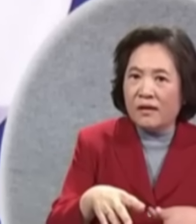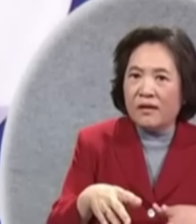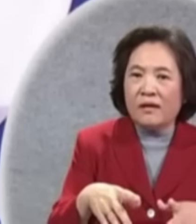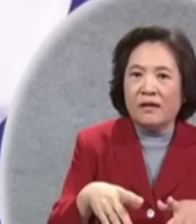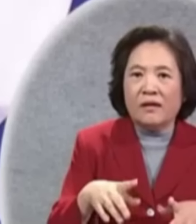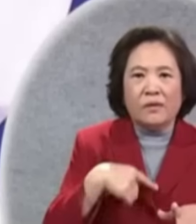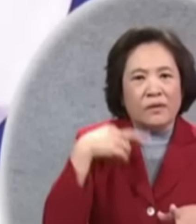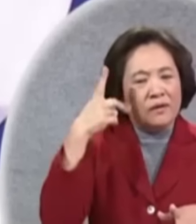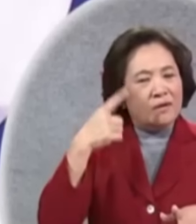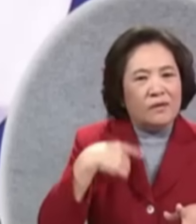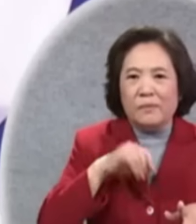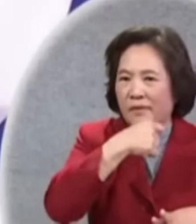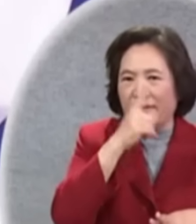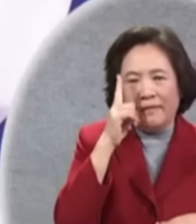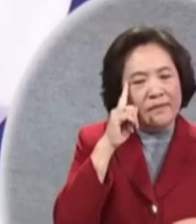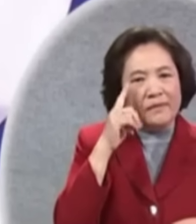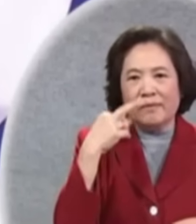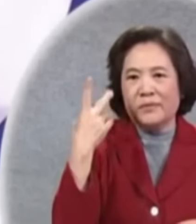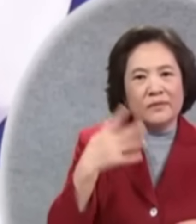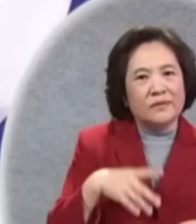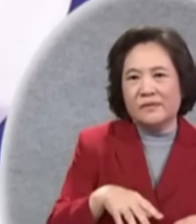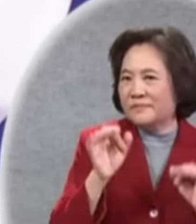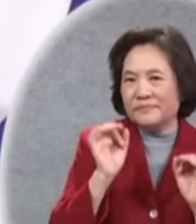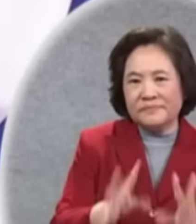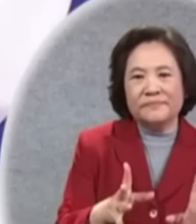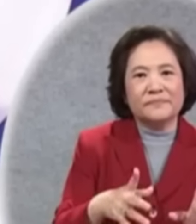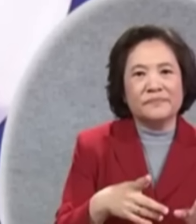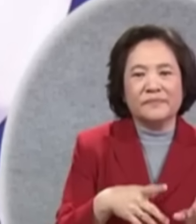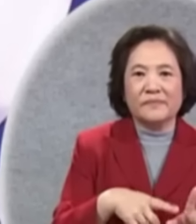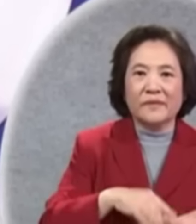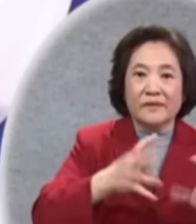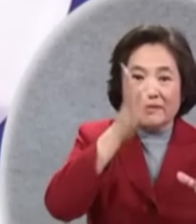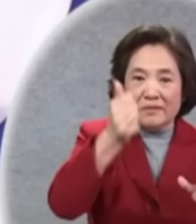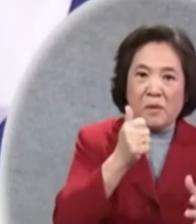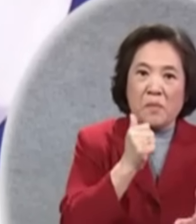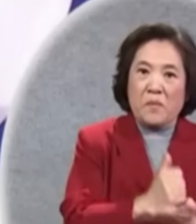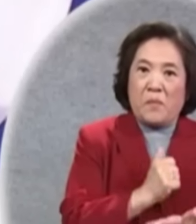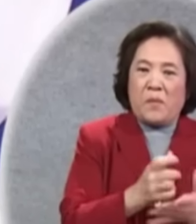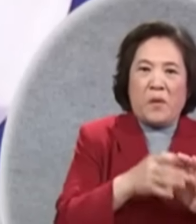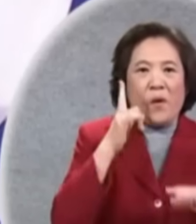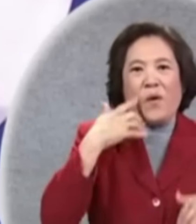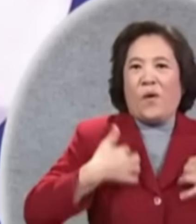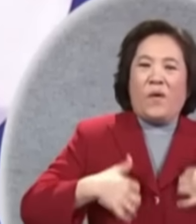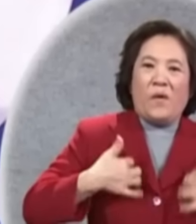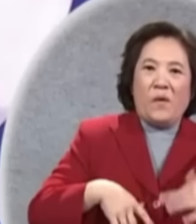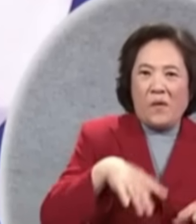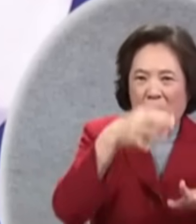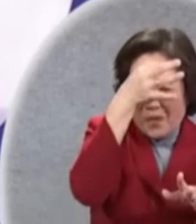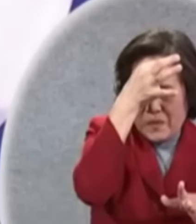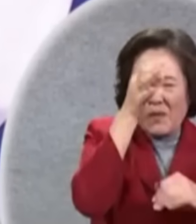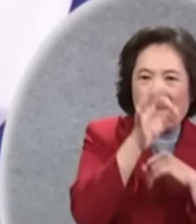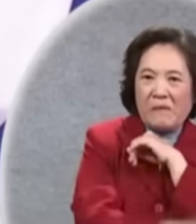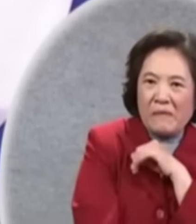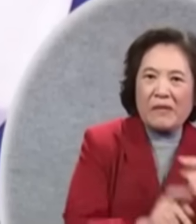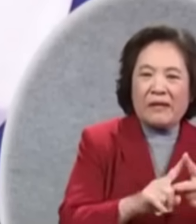太悲哀了 當總統的 吃香喝辣 要嘛就貪污 要嘛就鬼混